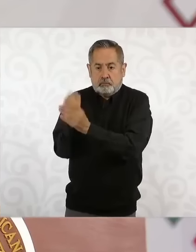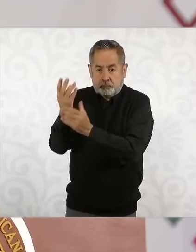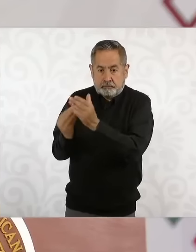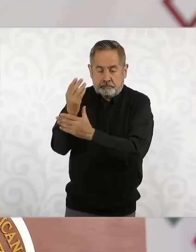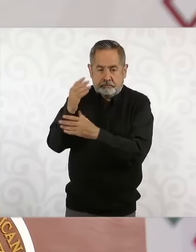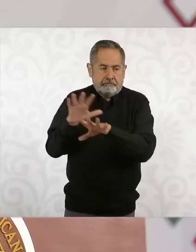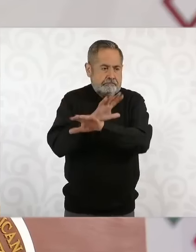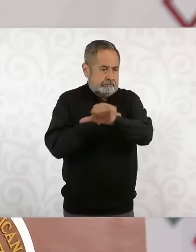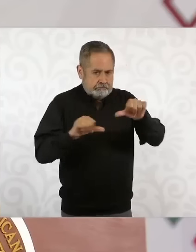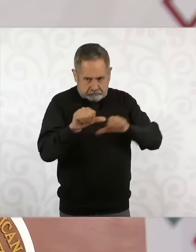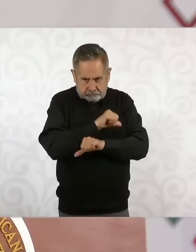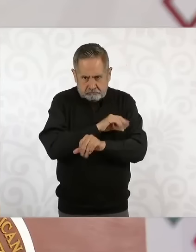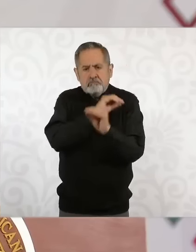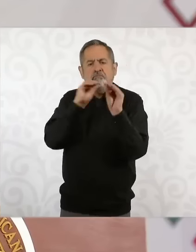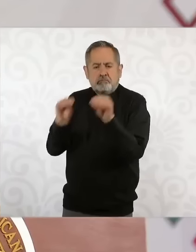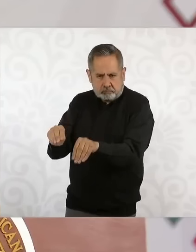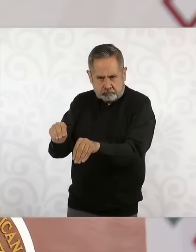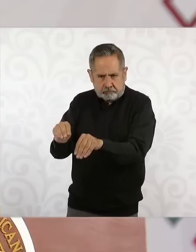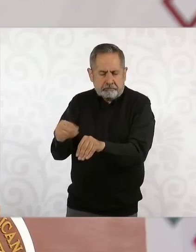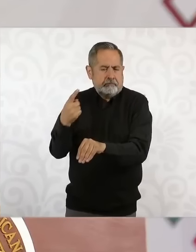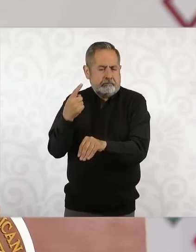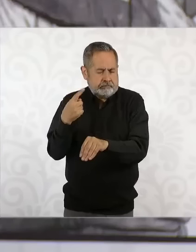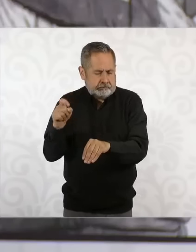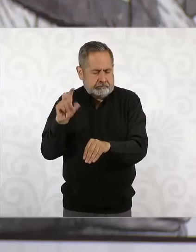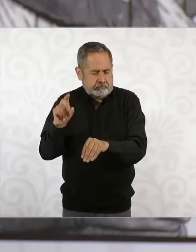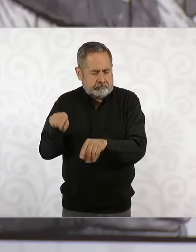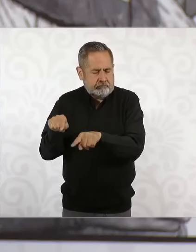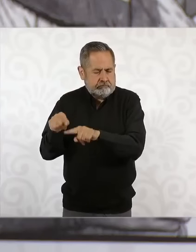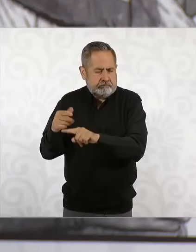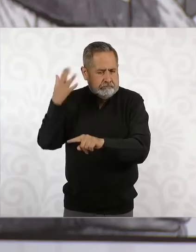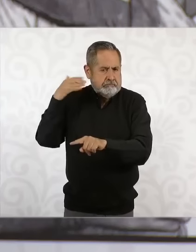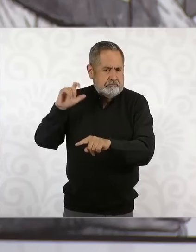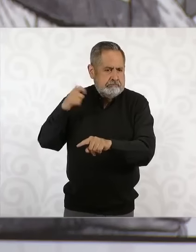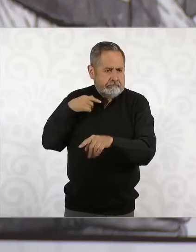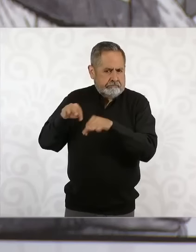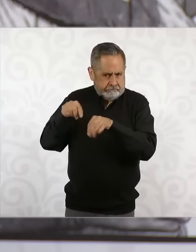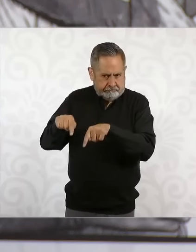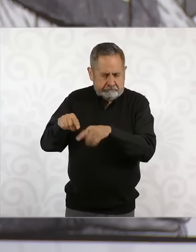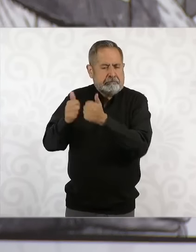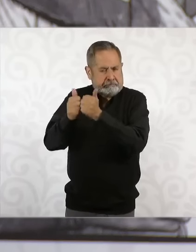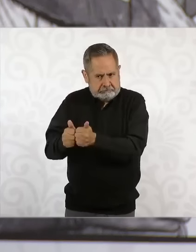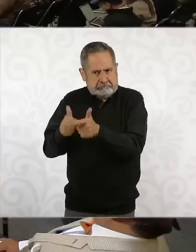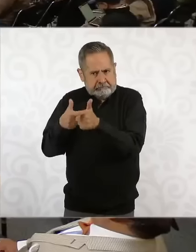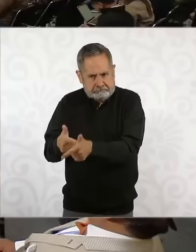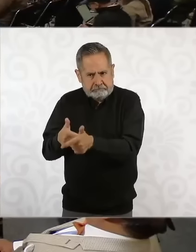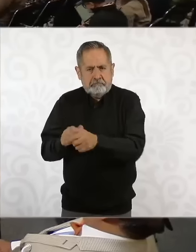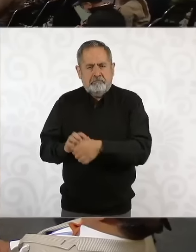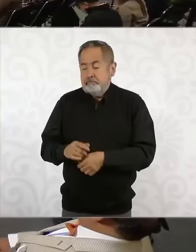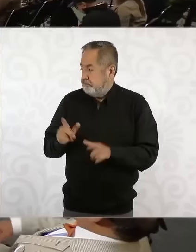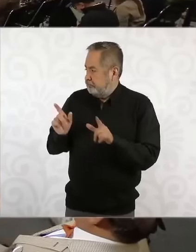personal que ya trabajó ahí en otro momento. Estos son los que tenemos.